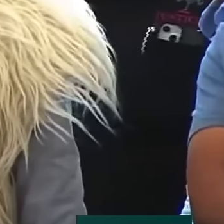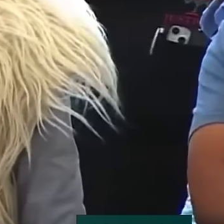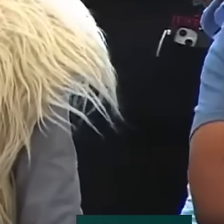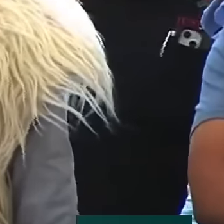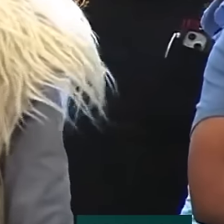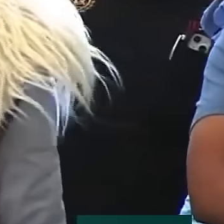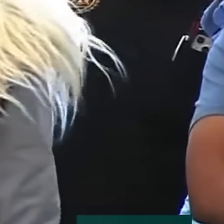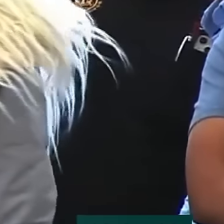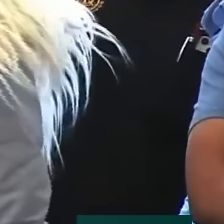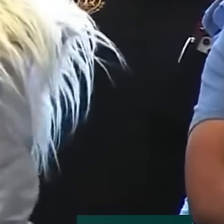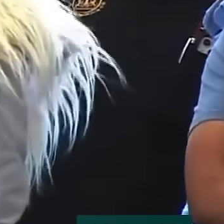general secundaria